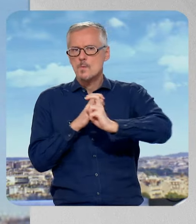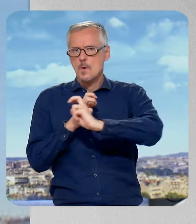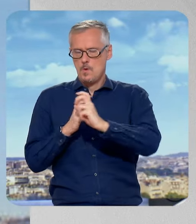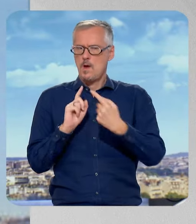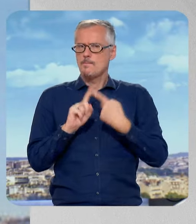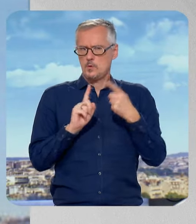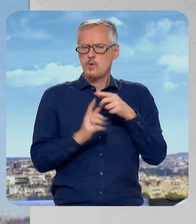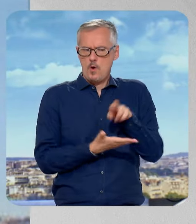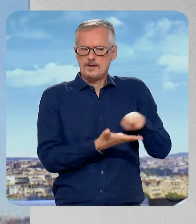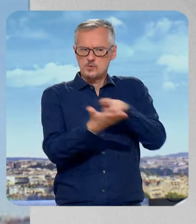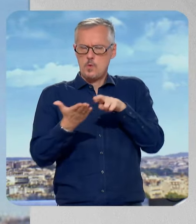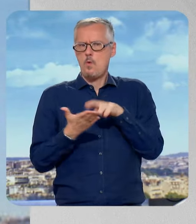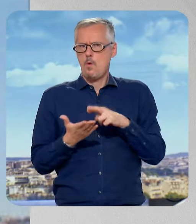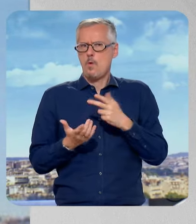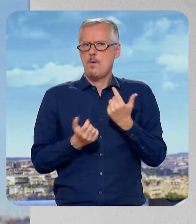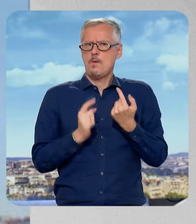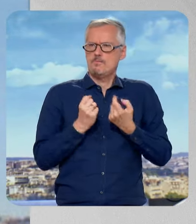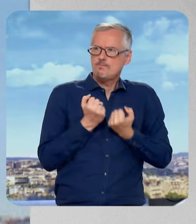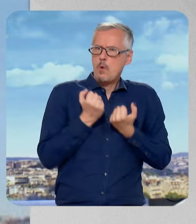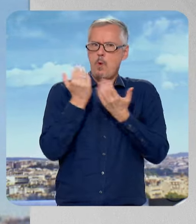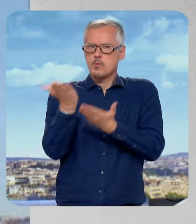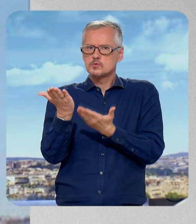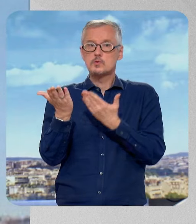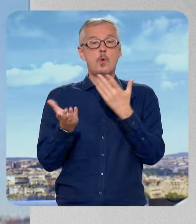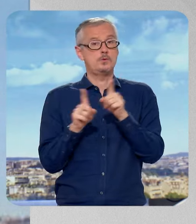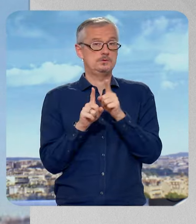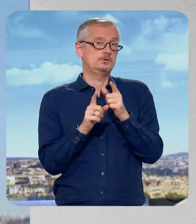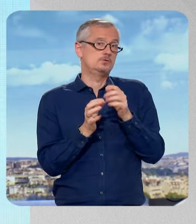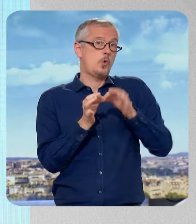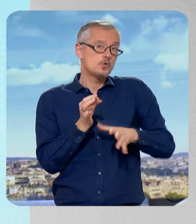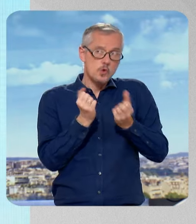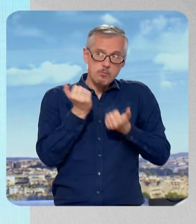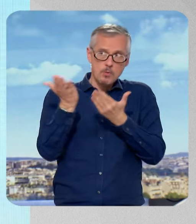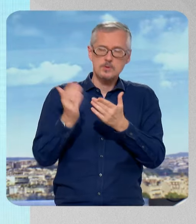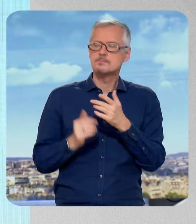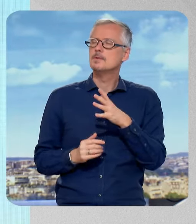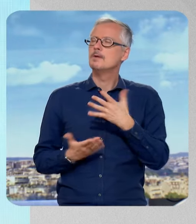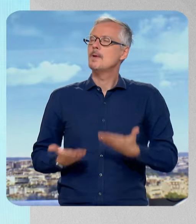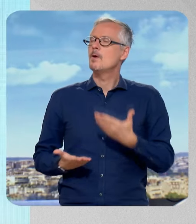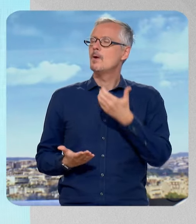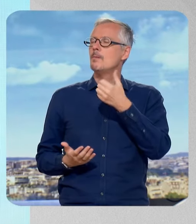C.Delga: En tant que présidente de région, évidemment. Nous allons nous rencontrer dans les prochaines semaines